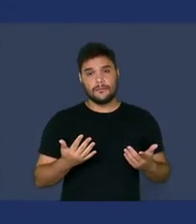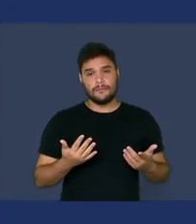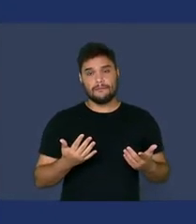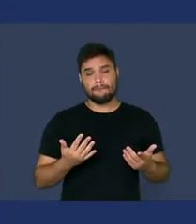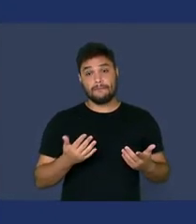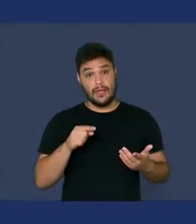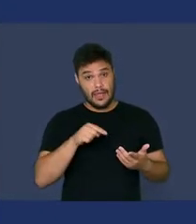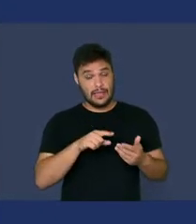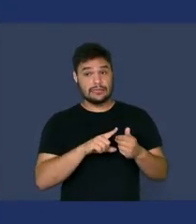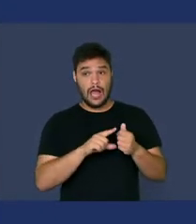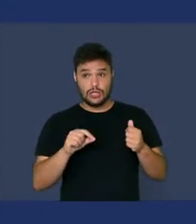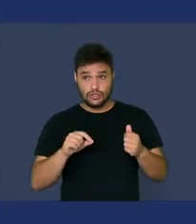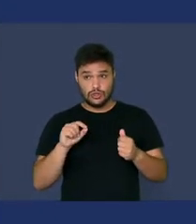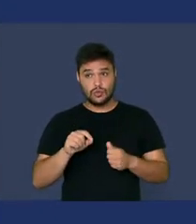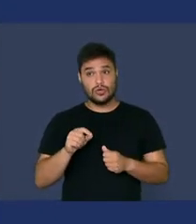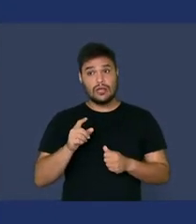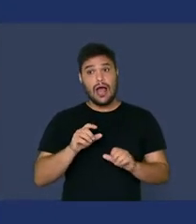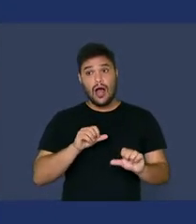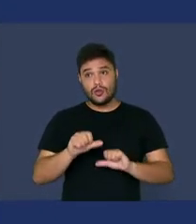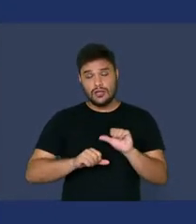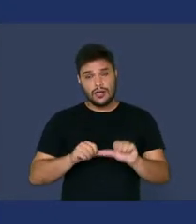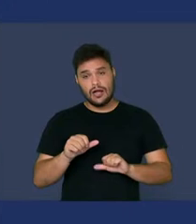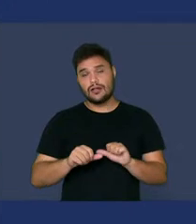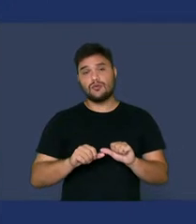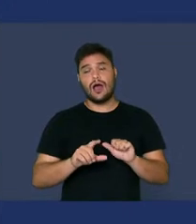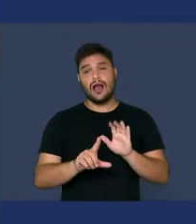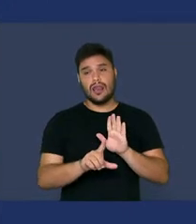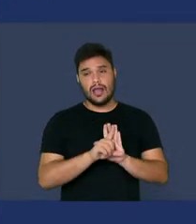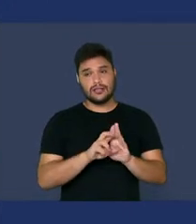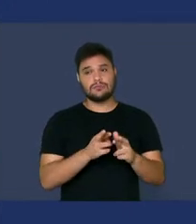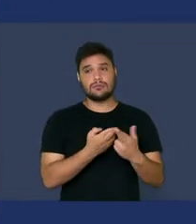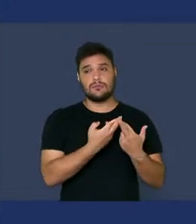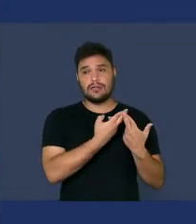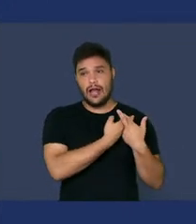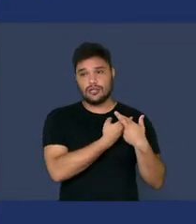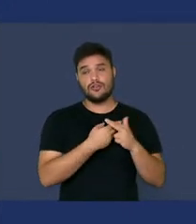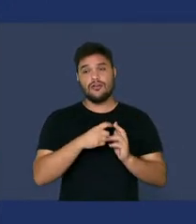DE RECURSOS COMO ESSA AQUI. L RF POR CONTA DE PROJETO EMERGENCIAL. ESSE ARTIGO ESTÁ ALTERANDO COM A JUSTIFICATIVA